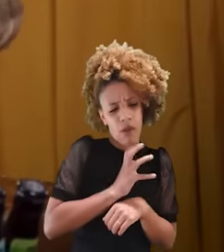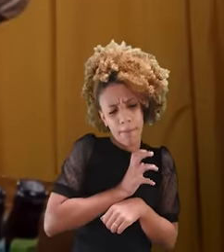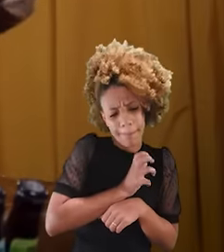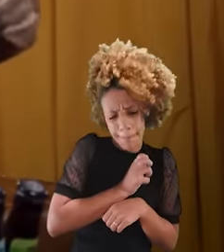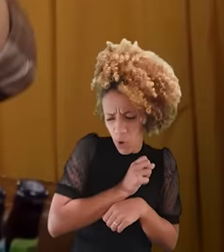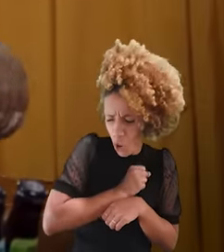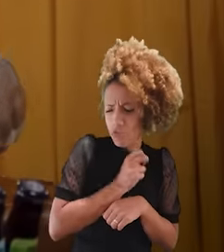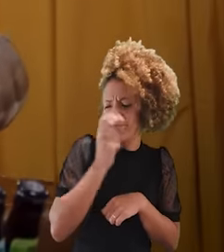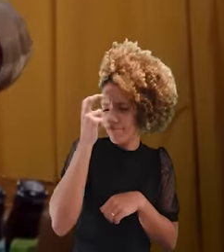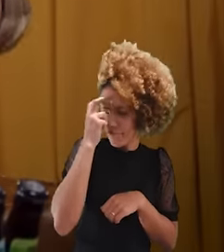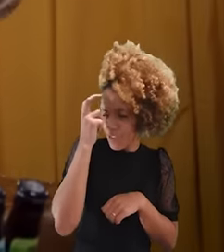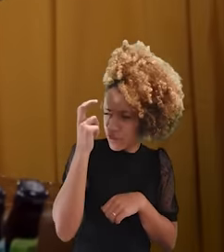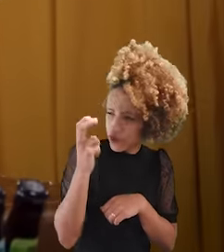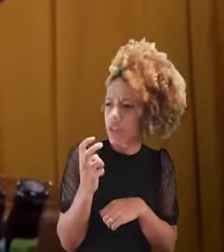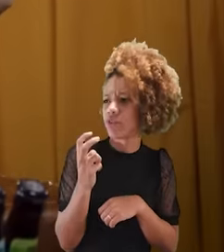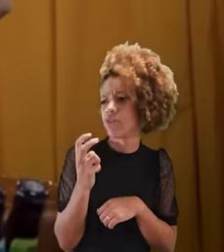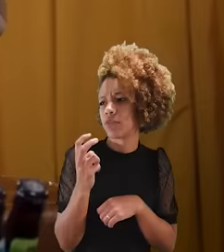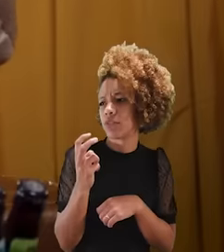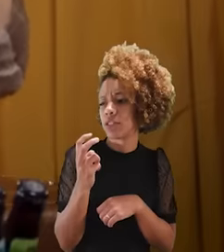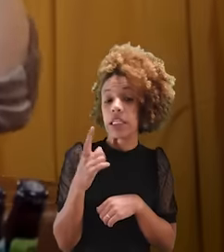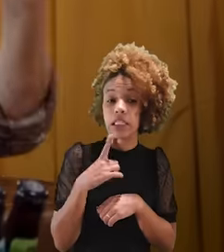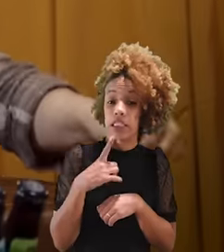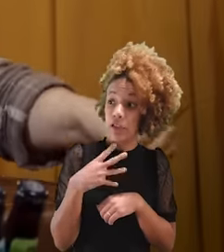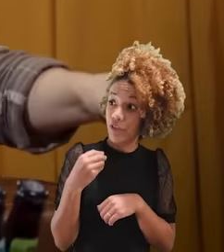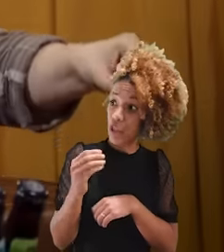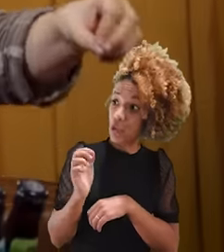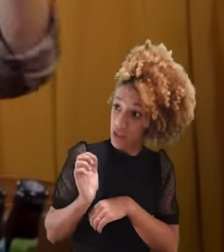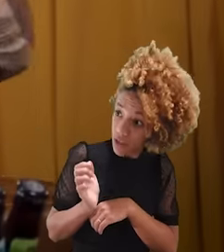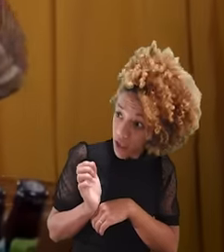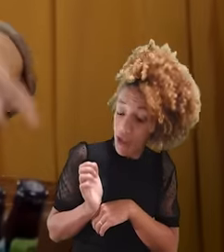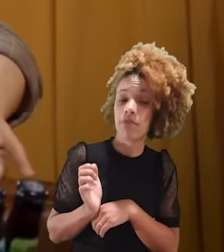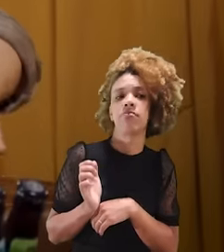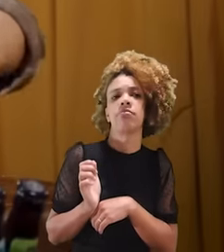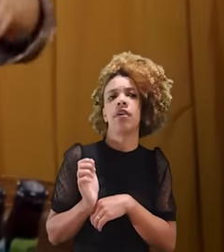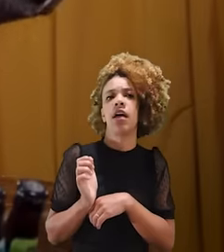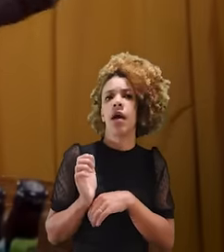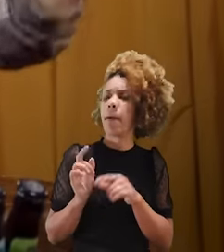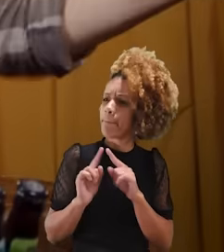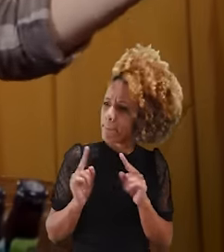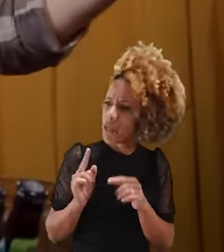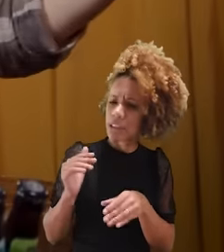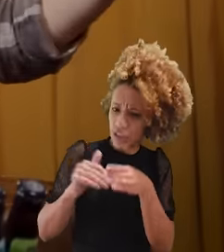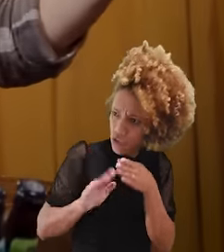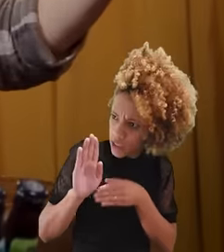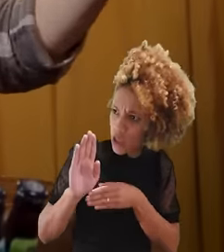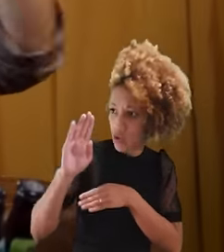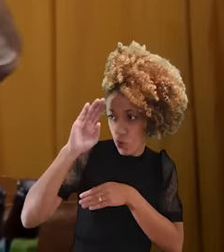que são inteligentes que que T filhos gays filhas gays e que voltaram no bolsonaro Sim eu falo